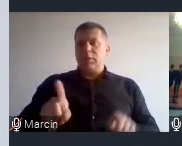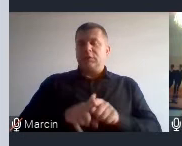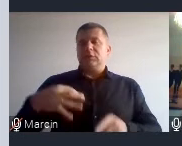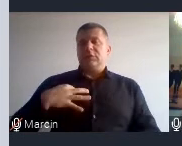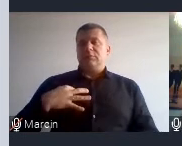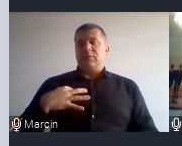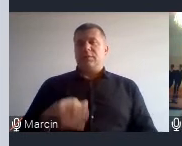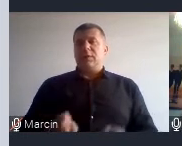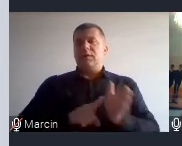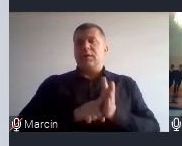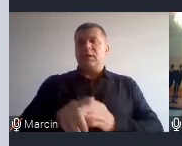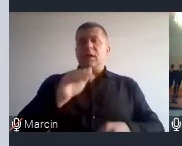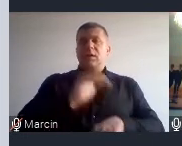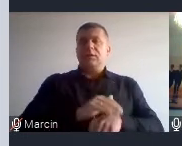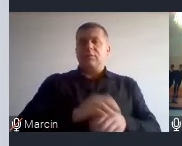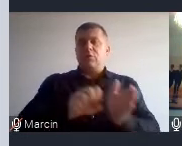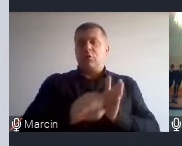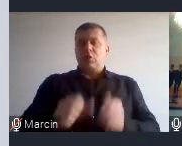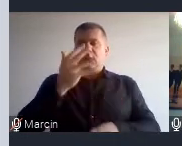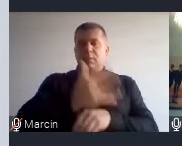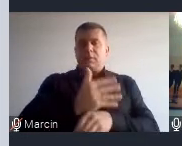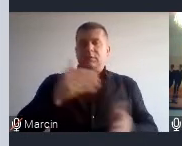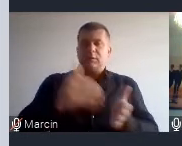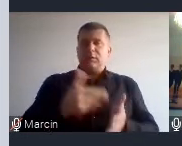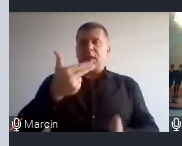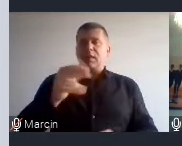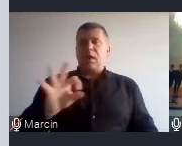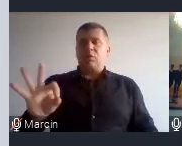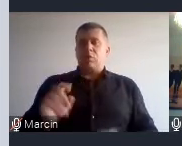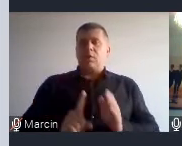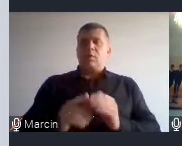Dla zamówień od 50 000 złotych netto w górę.